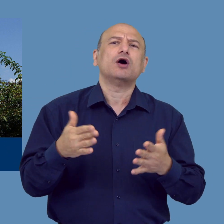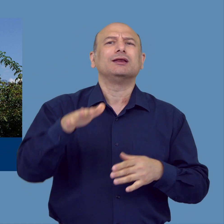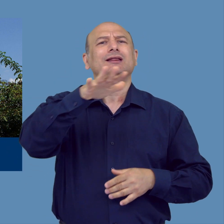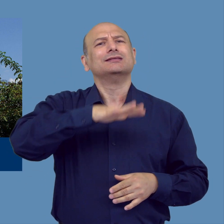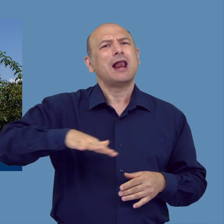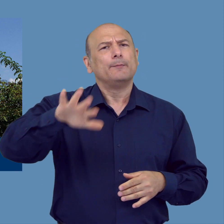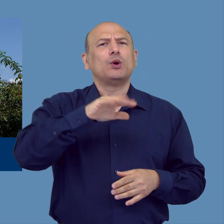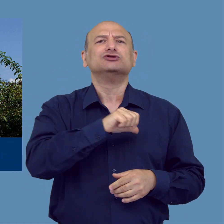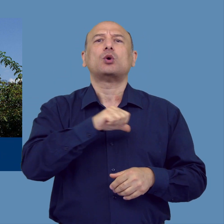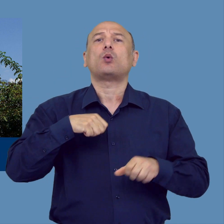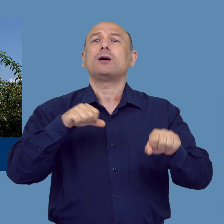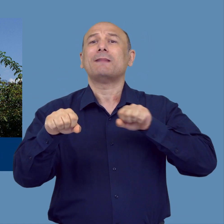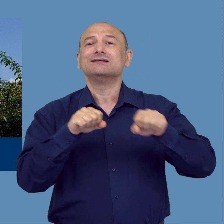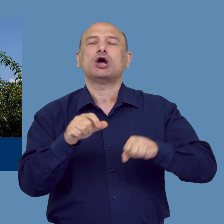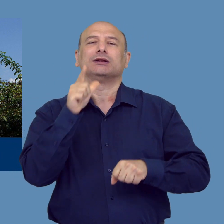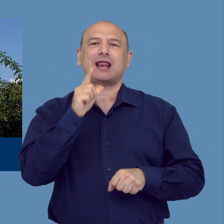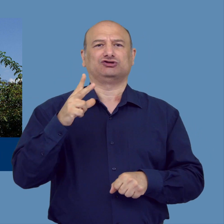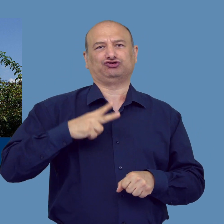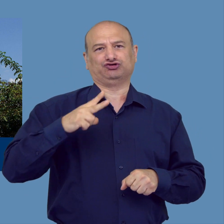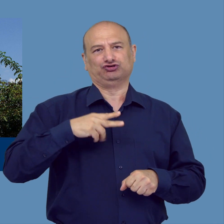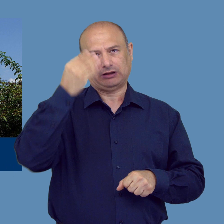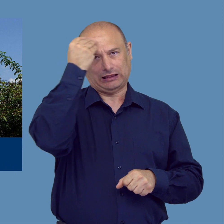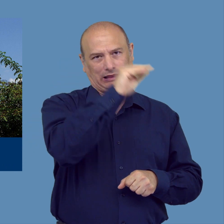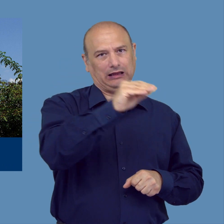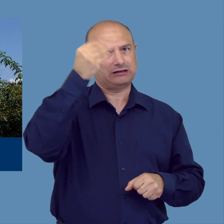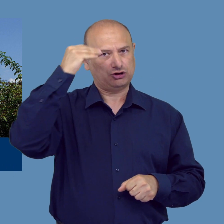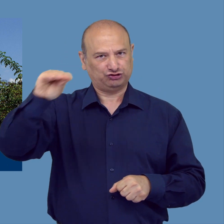önkormányzatot a Magyar Posta előre értesíti.